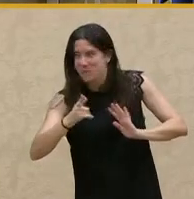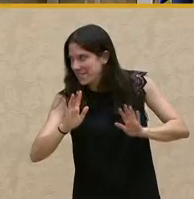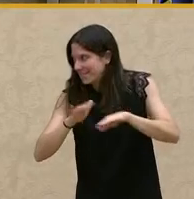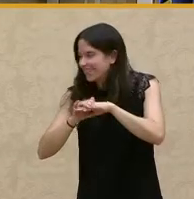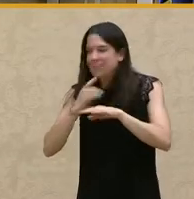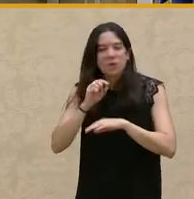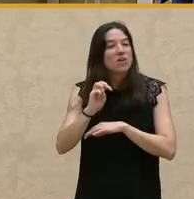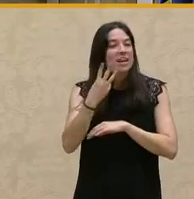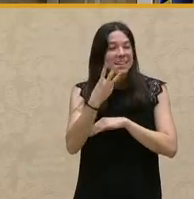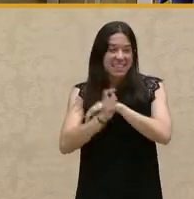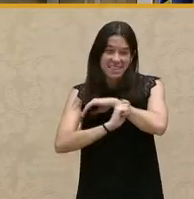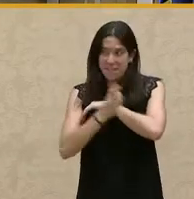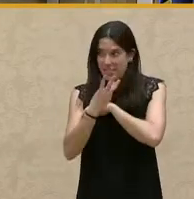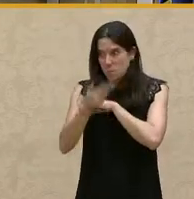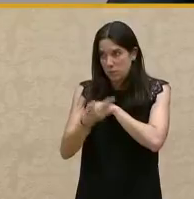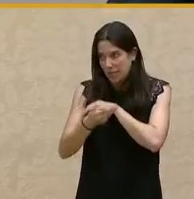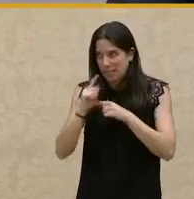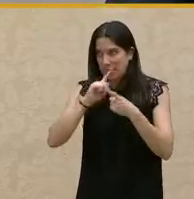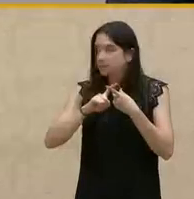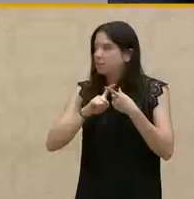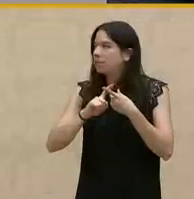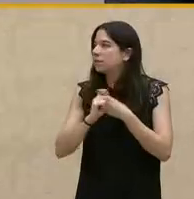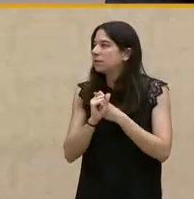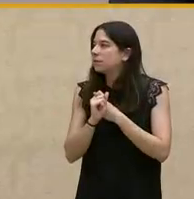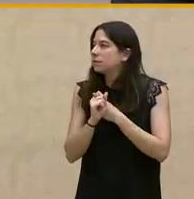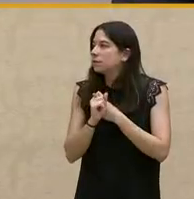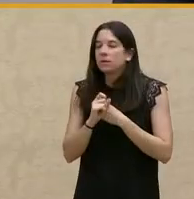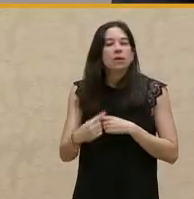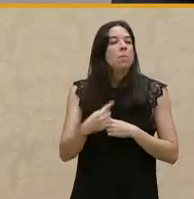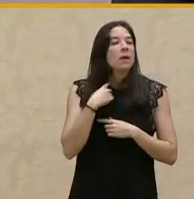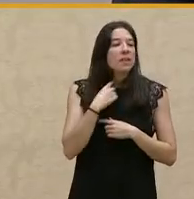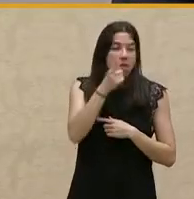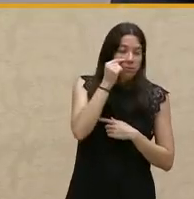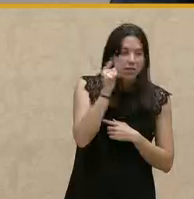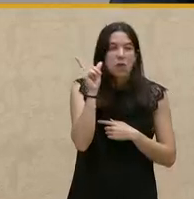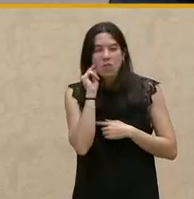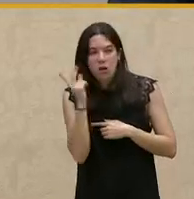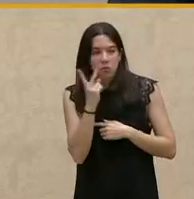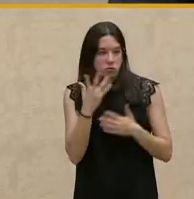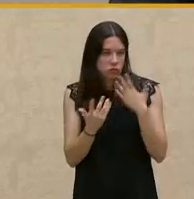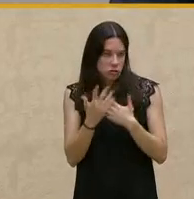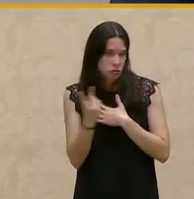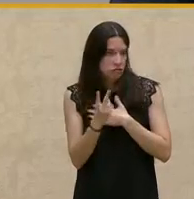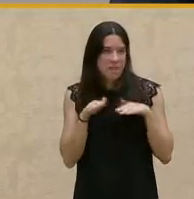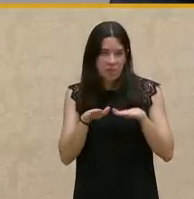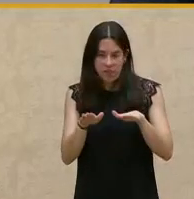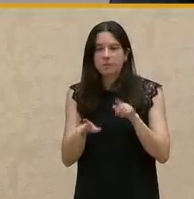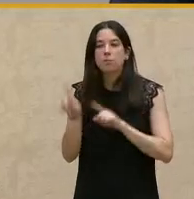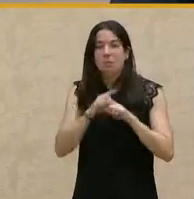tres claves: combina problemas de audición y de visión. Problemas importantes, la información,